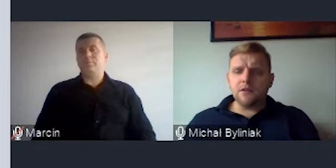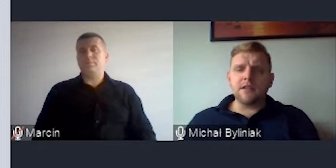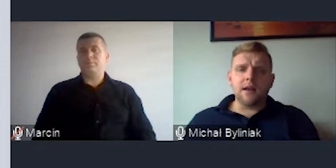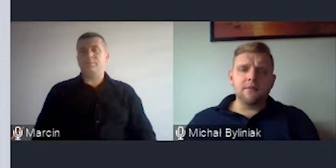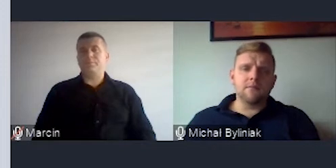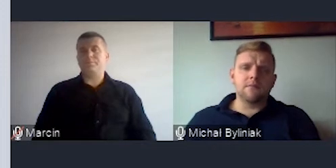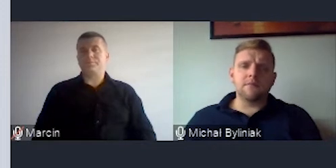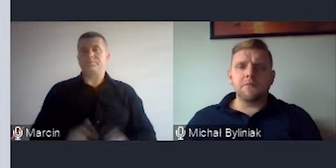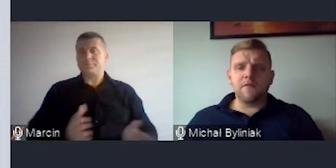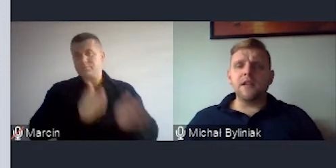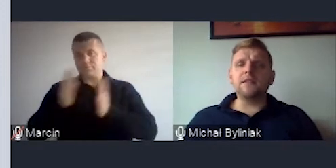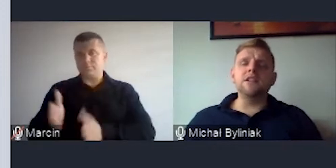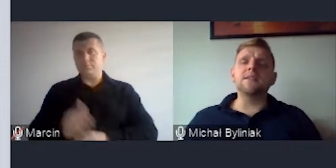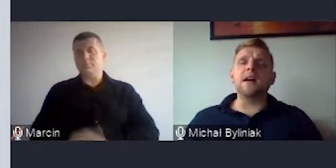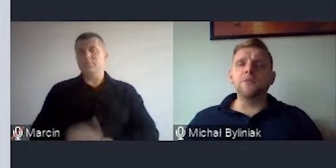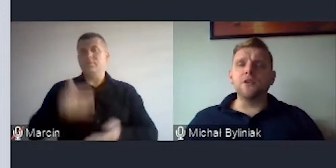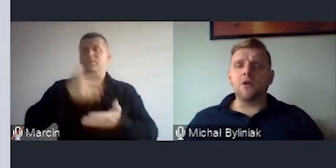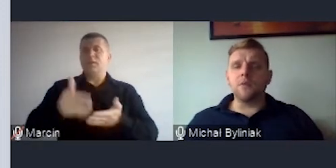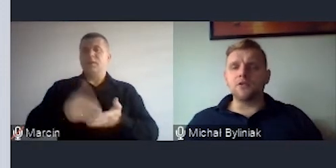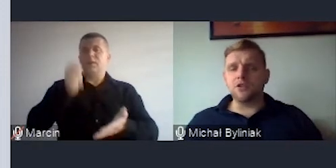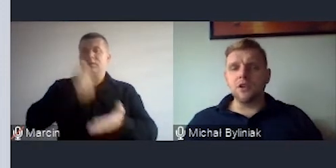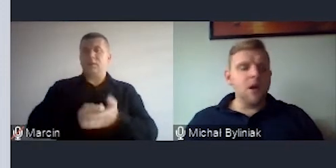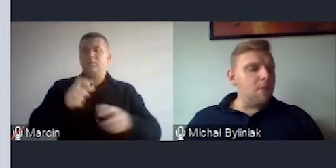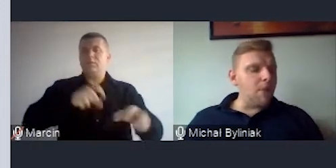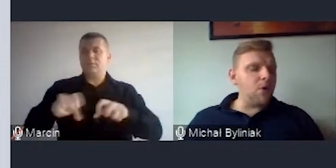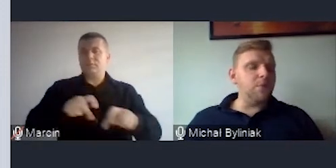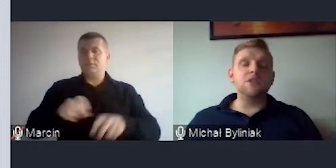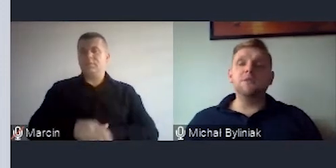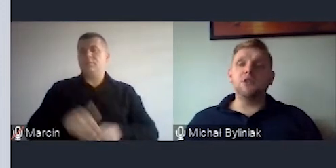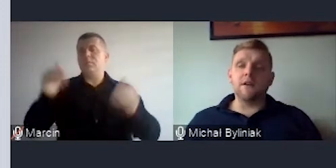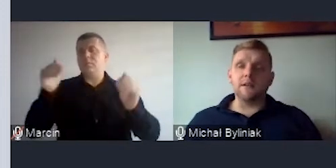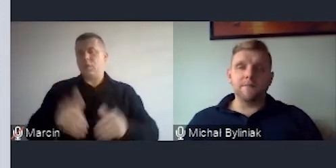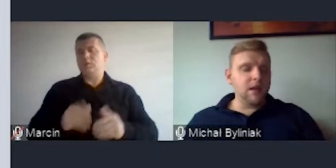Idąc dalej. Wydatki na zakup nieruchomości mogą być limitowane.